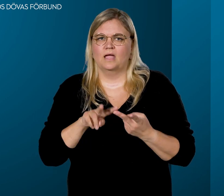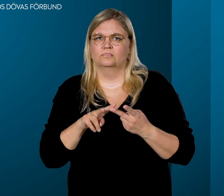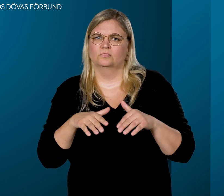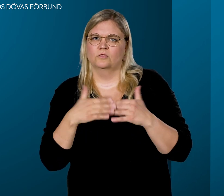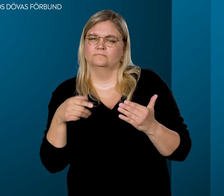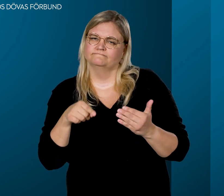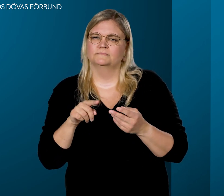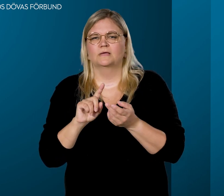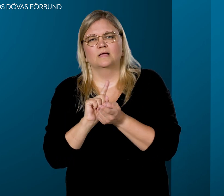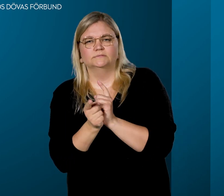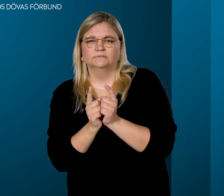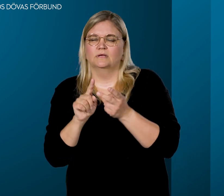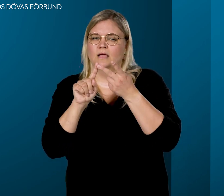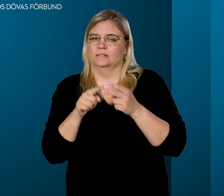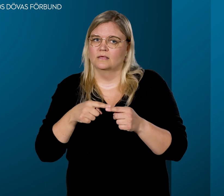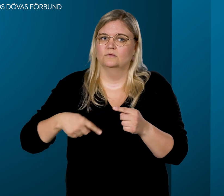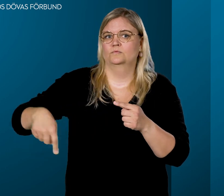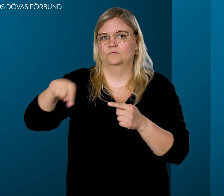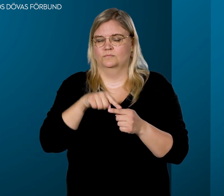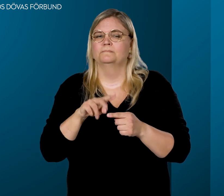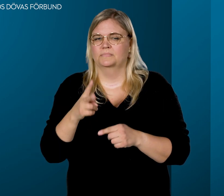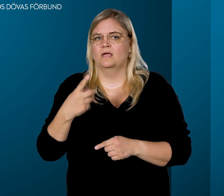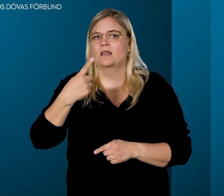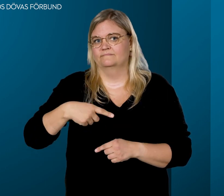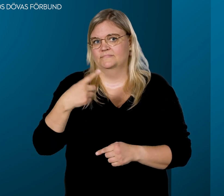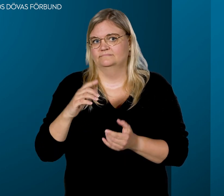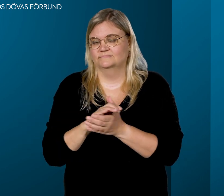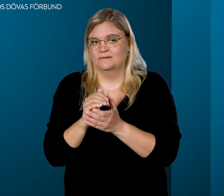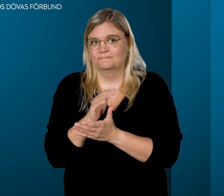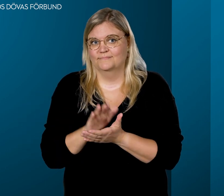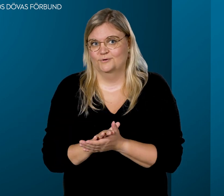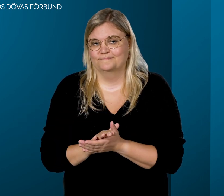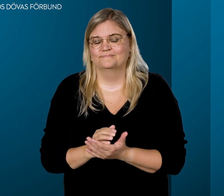Valdagen för den eventuella andra omgången är söndagen den 11 februari.